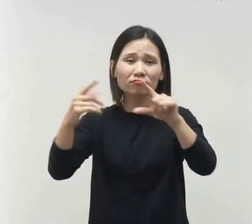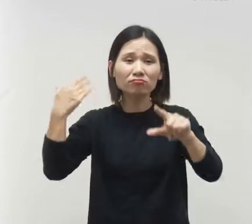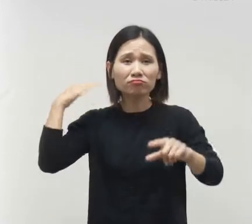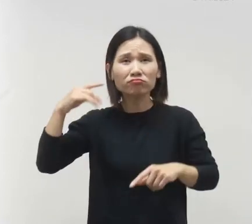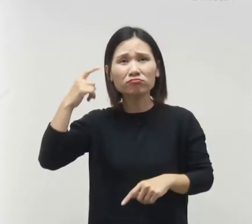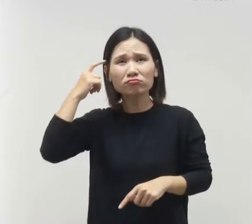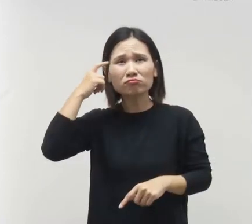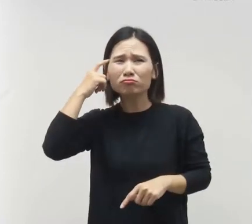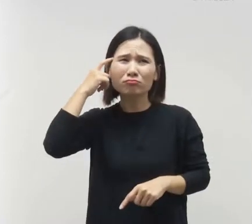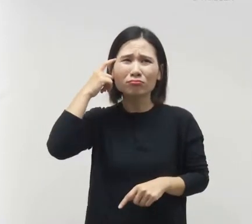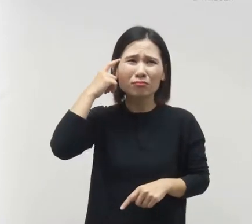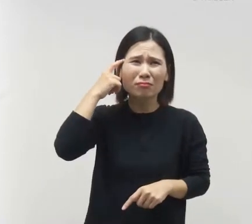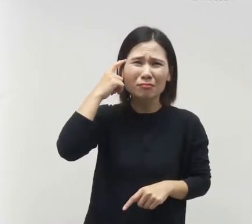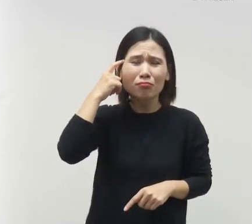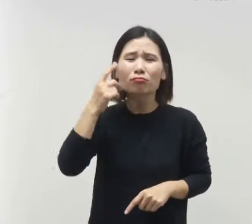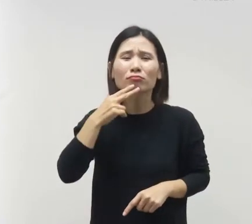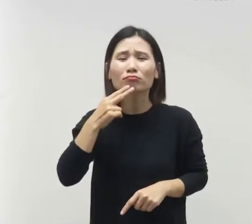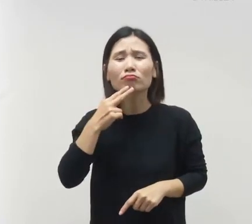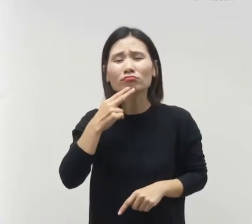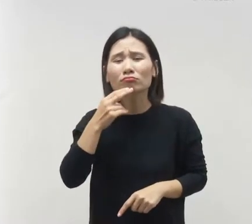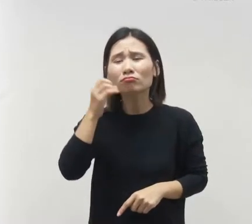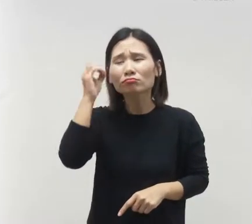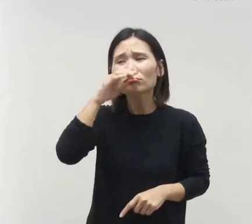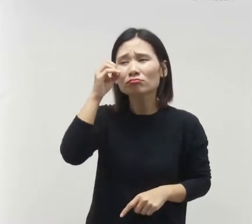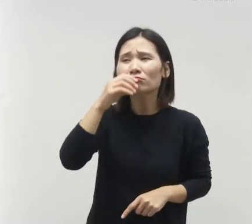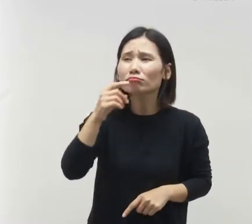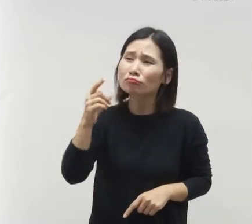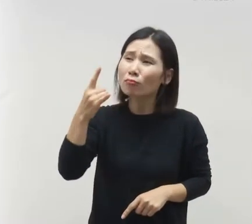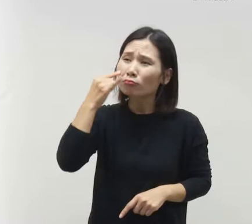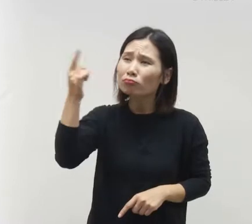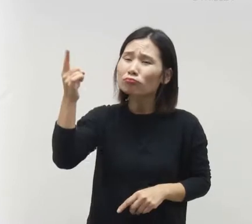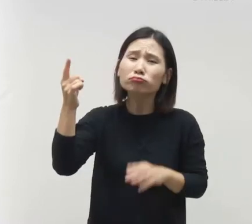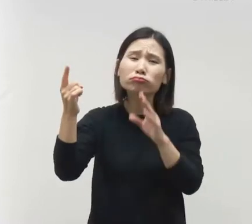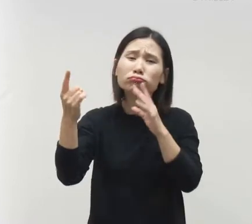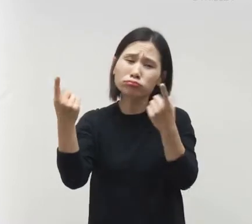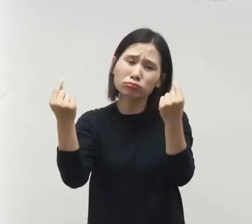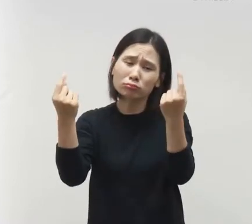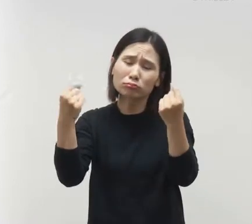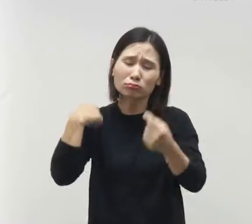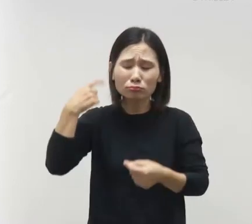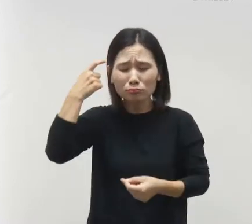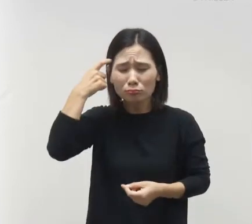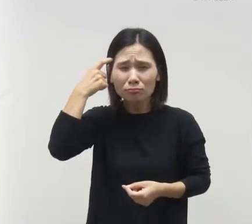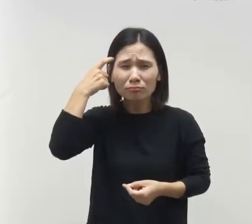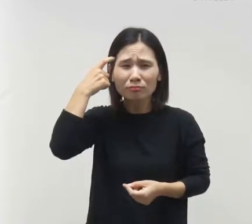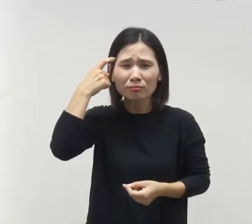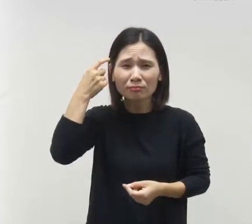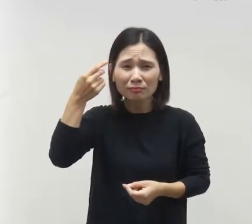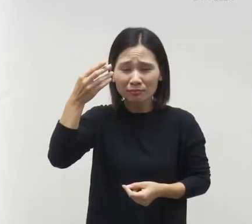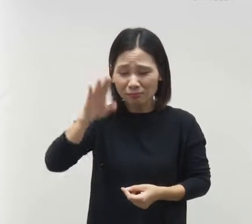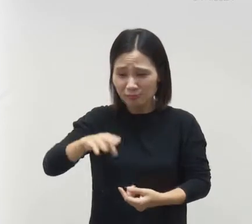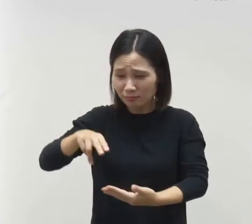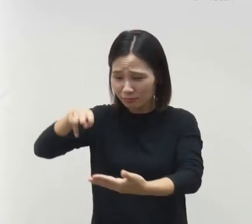평소에는 잘 생각해보지 않았던, 당연한 것인 줄 알았던 엄마라는 존재가